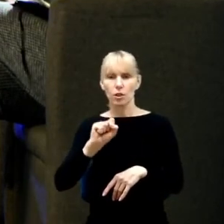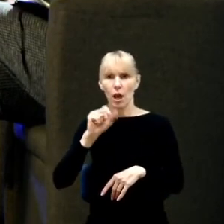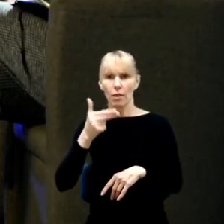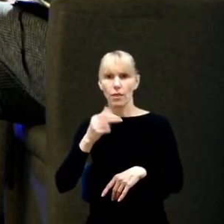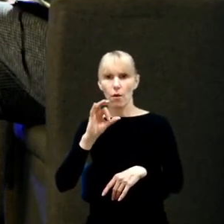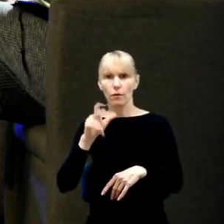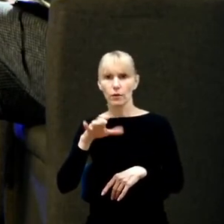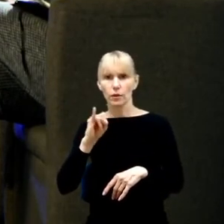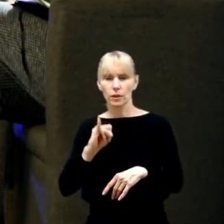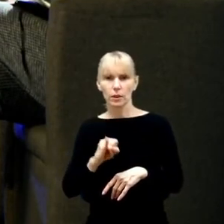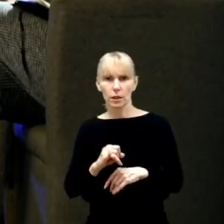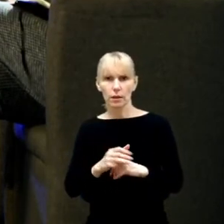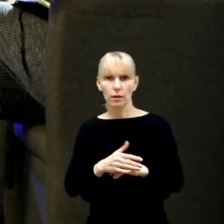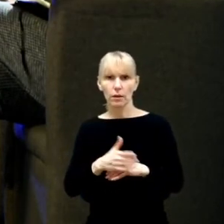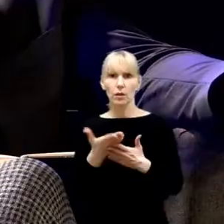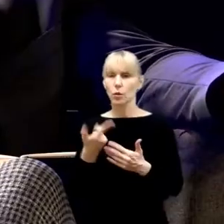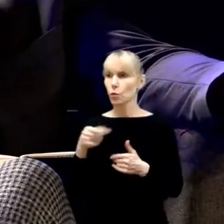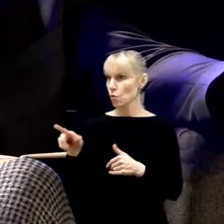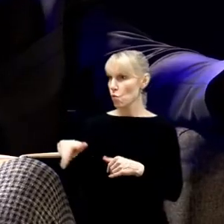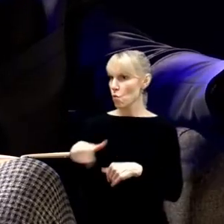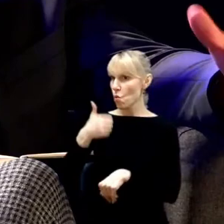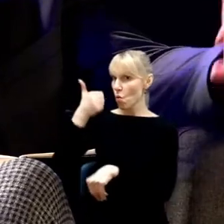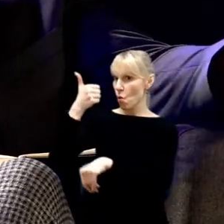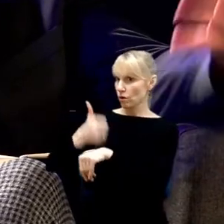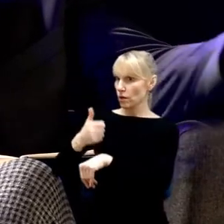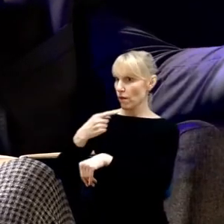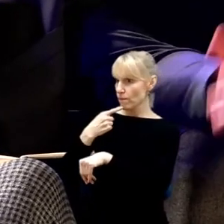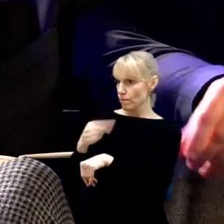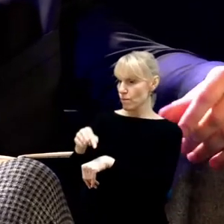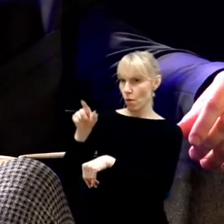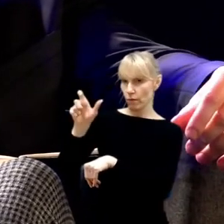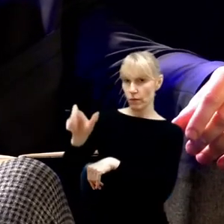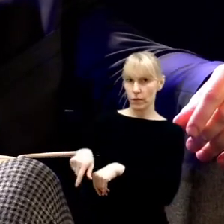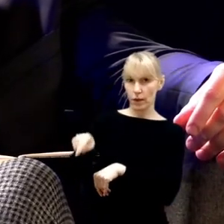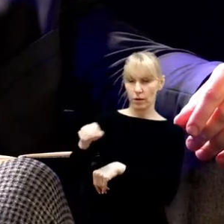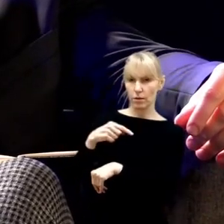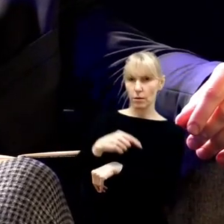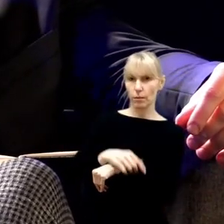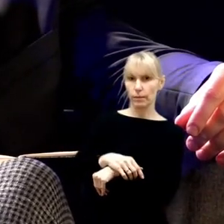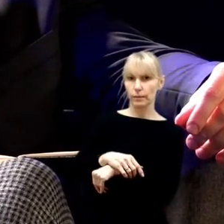który powiedział, że podczas jednego ze spotkań powiedział,